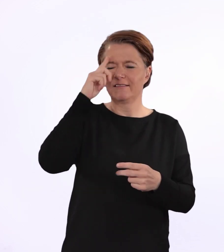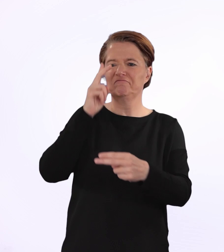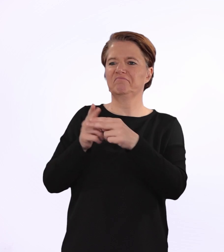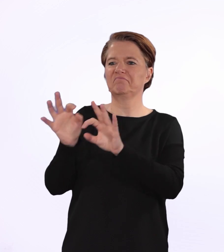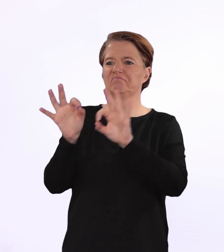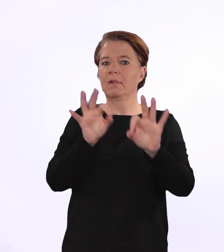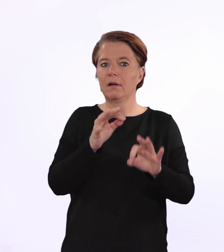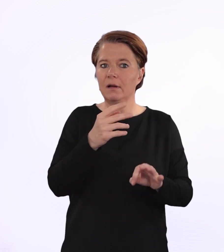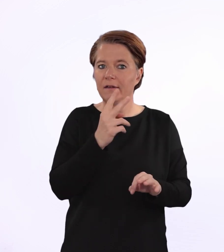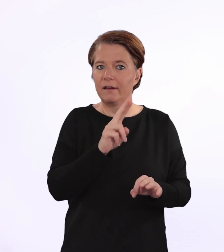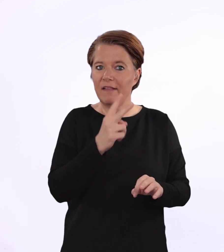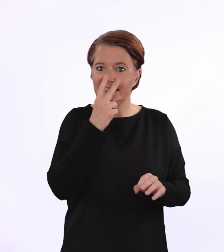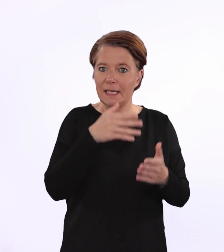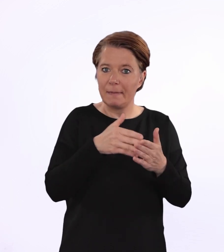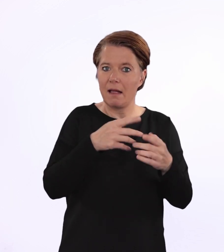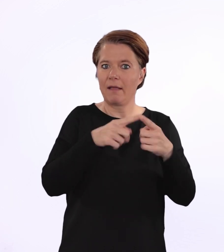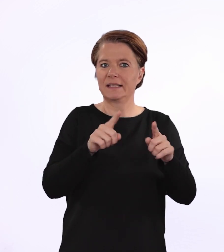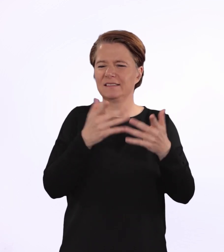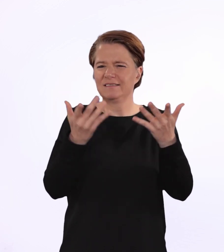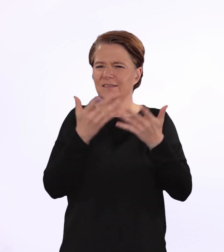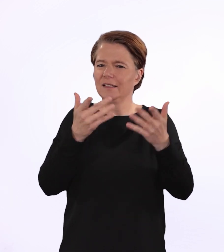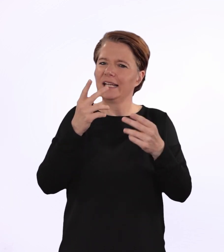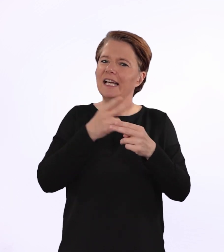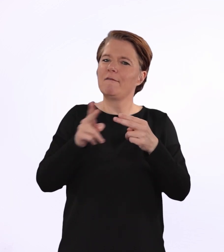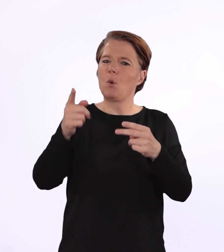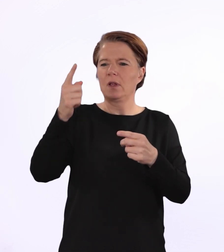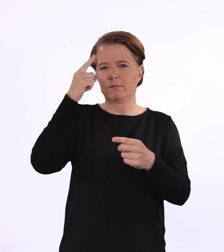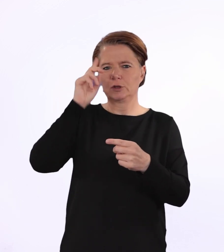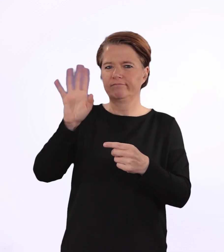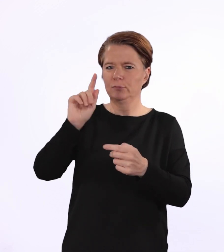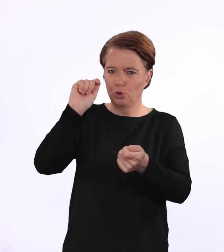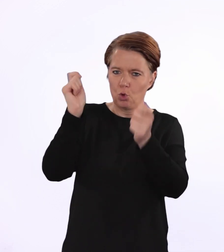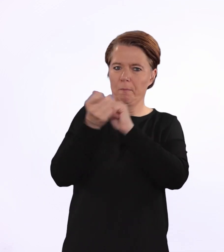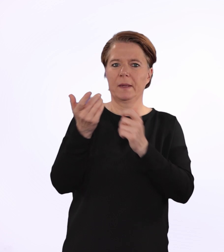ihre Hörgewohnheit zu hinterfragen und auch ihre Gewohnheit, wie sie Zeit wahrnehmen auf der Bühne.